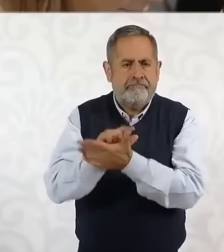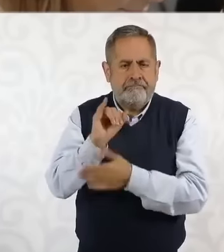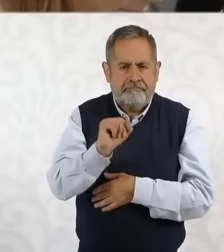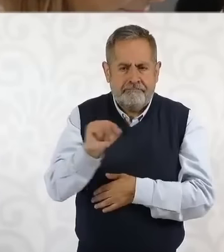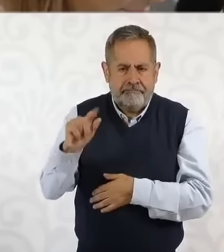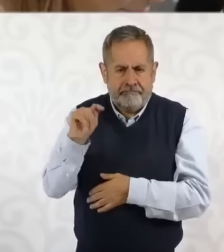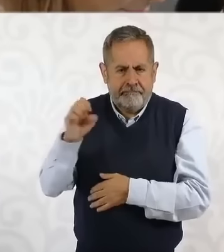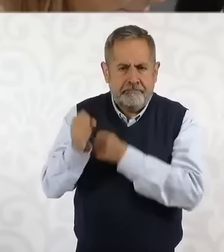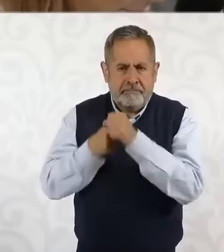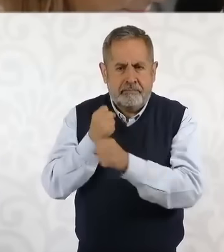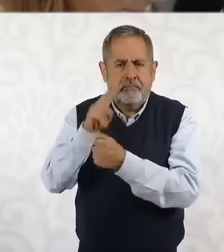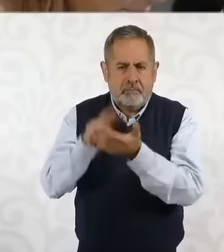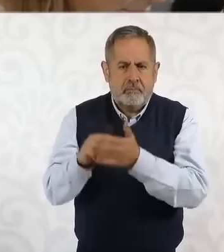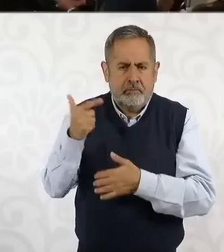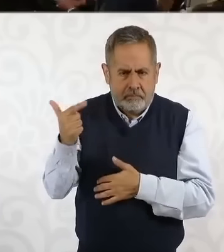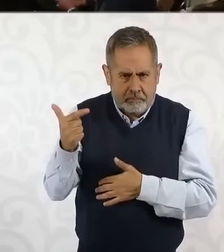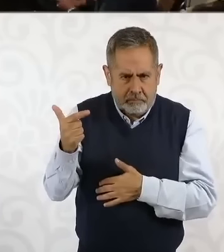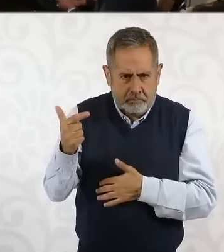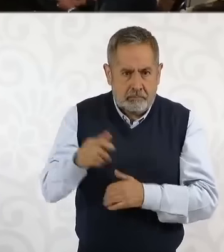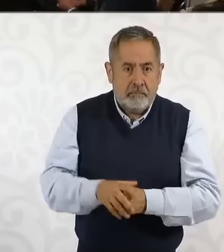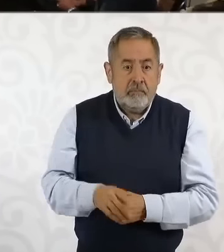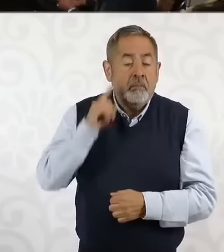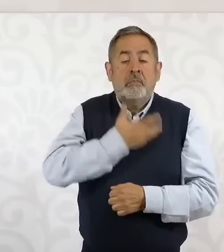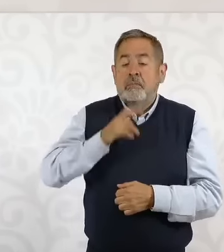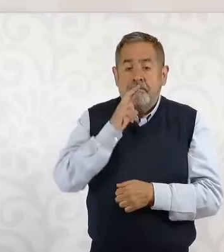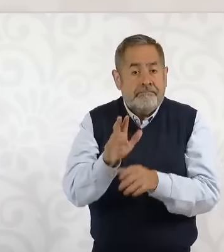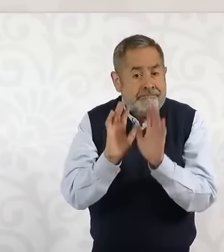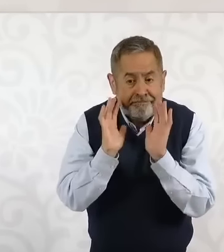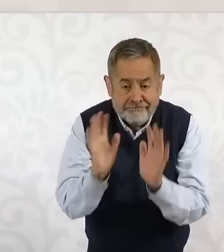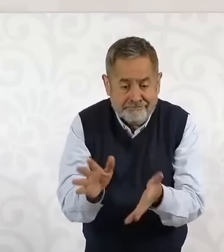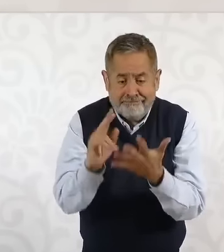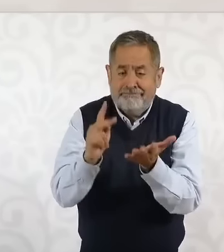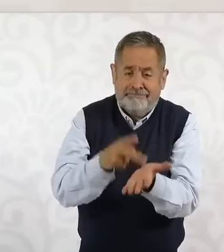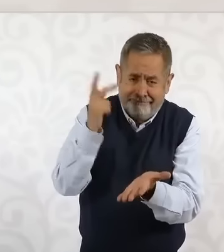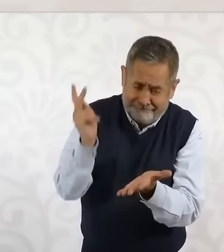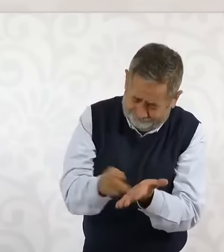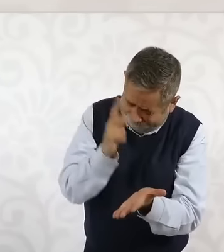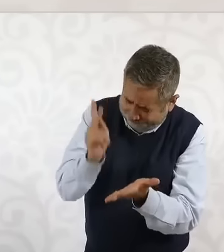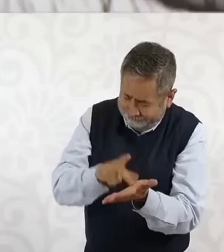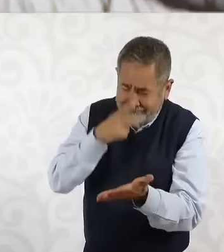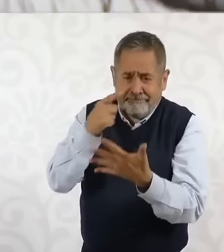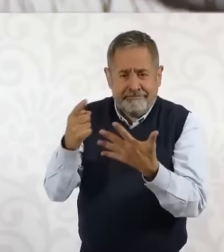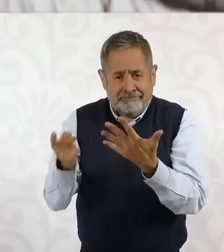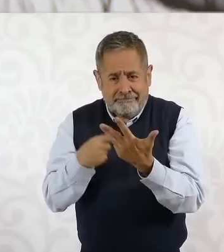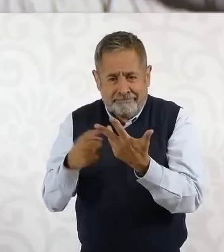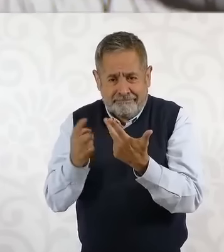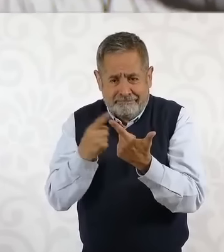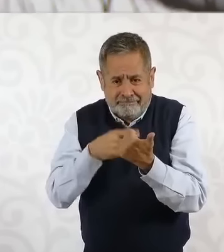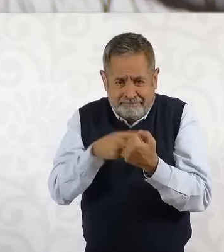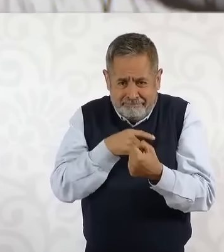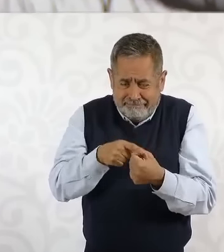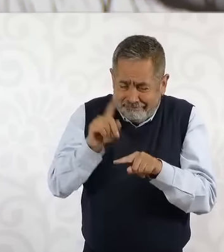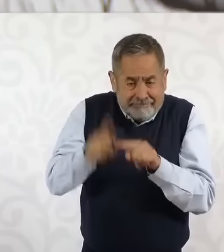del 2007. Sí, en una buena parte se derogó. Lo he dicho aquí varias veces, varias veces con el